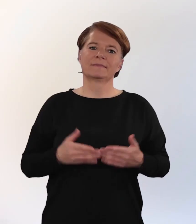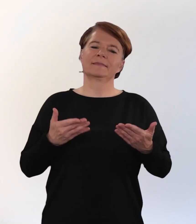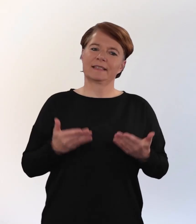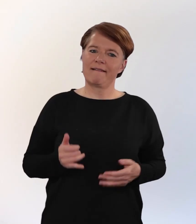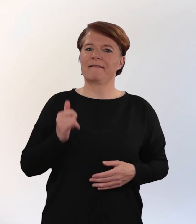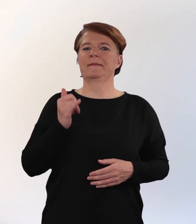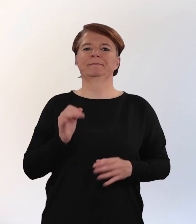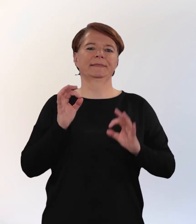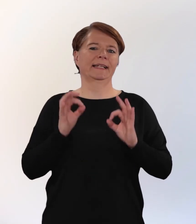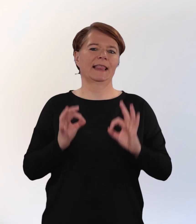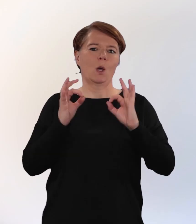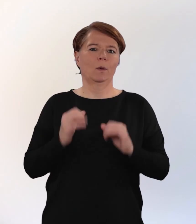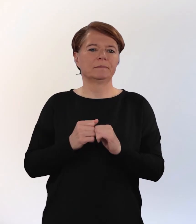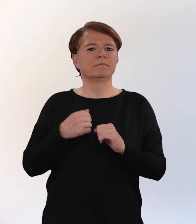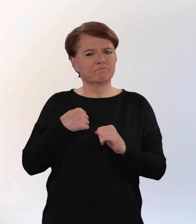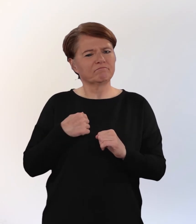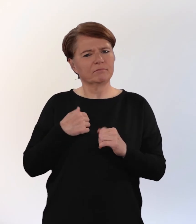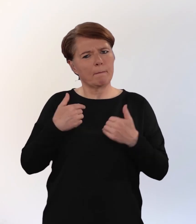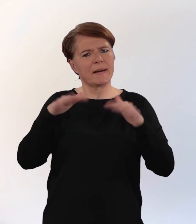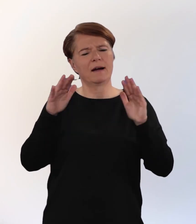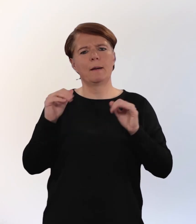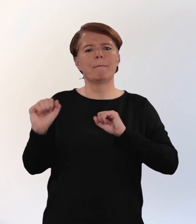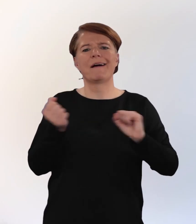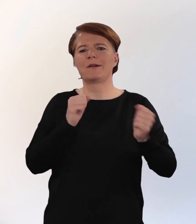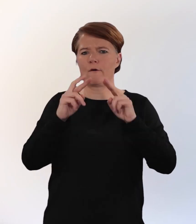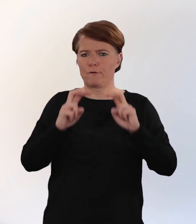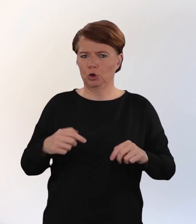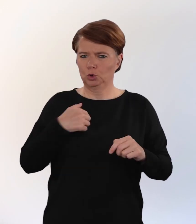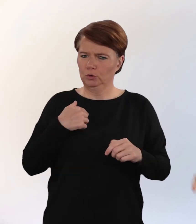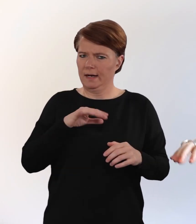Genau. Ich mache eigentlich vor allem die Bewegungsforschung.